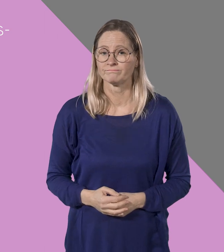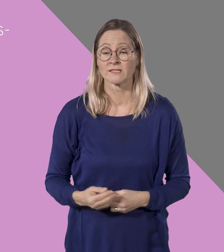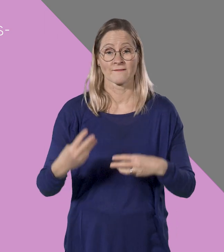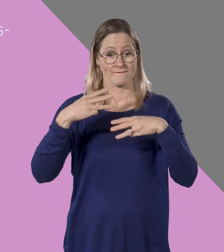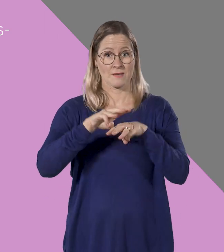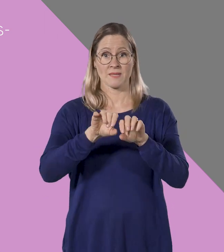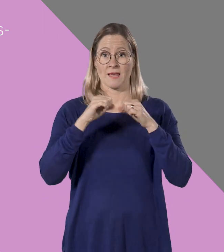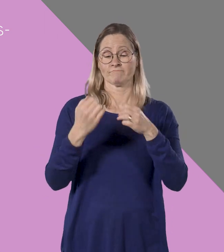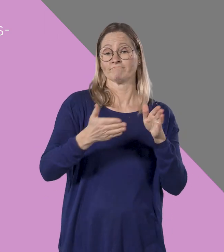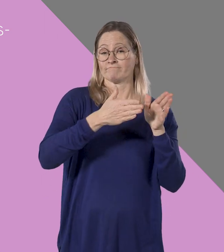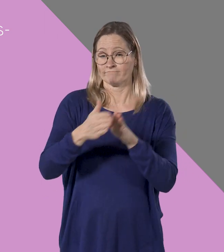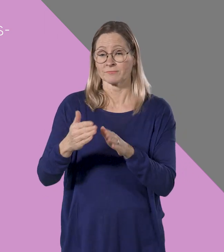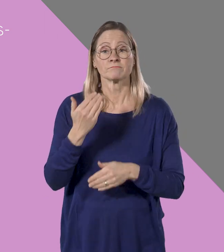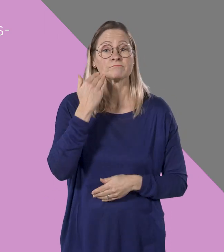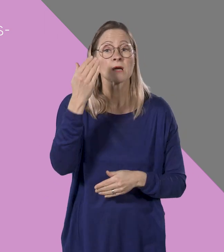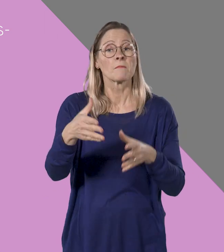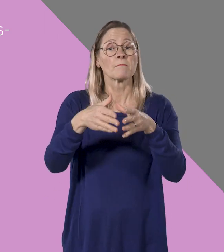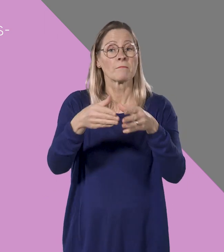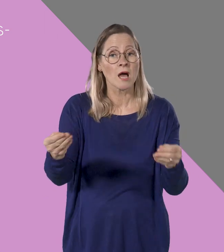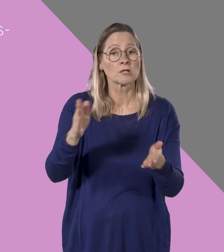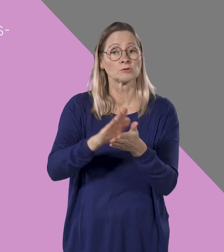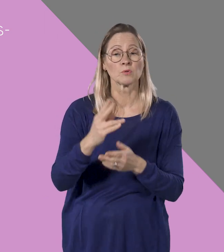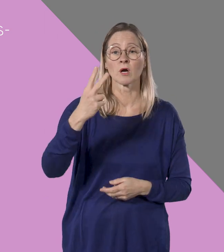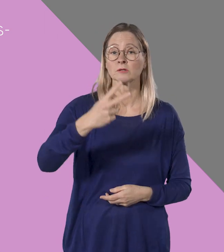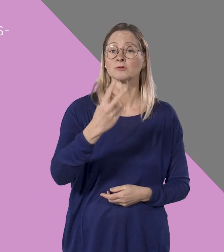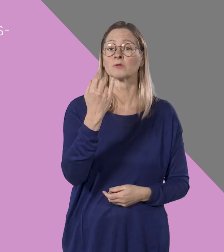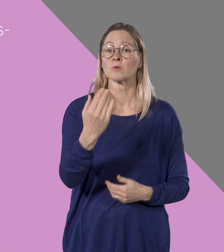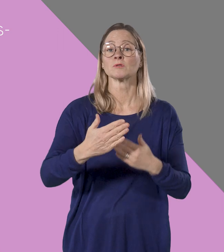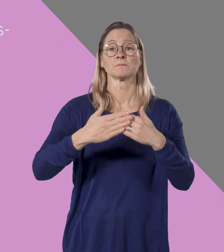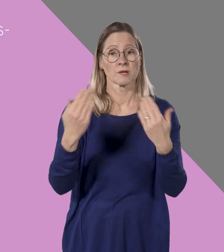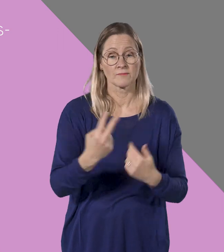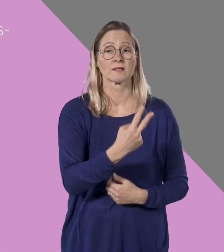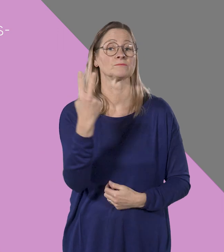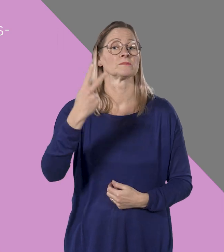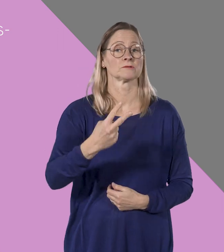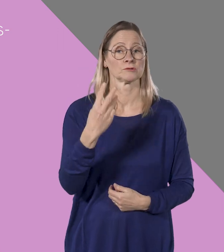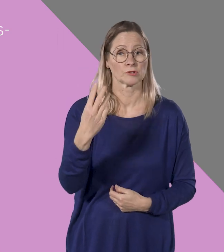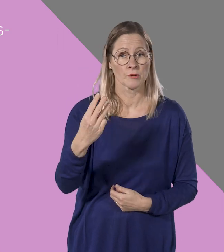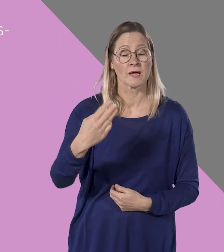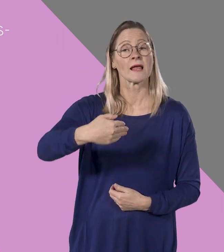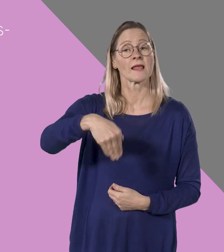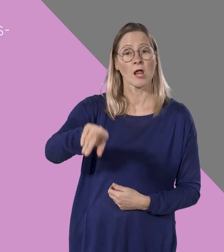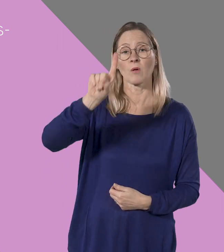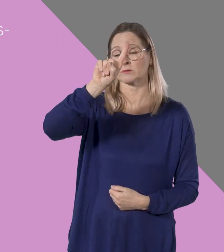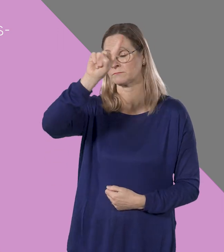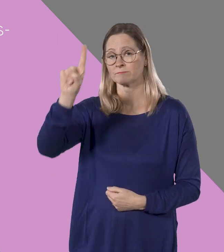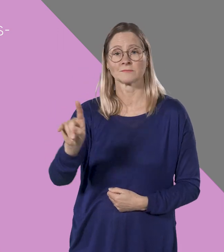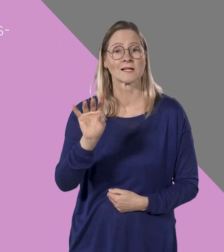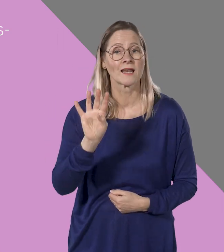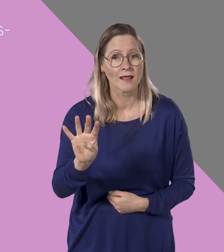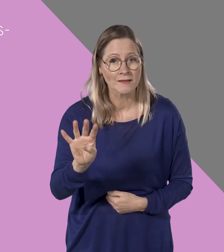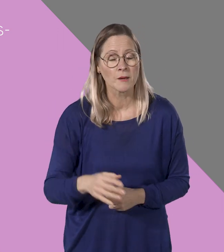Webinaari järjestetään 26.03.2023 kello 13.00 – 16.00.